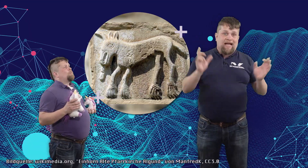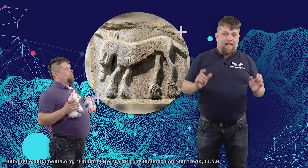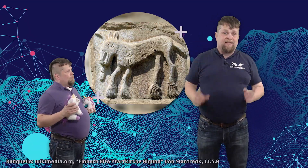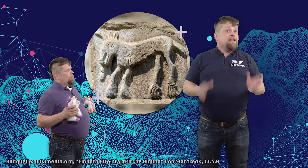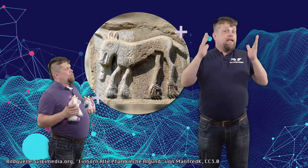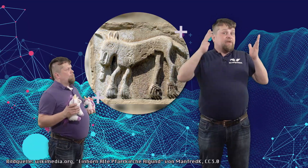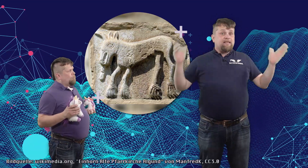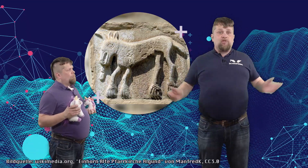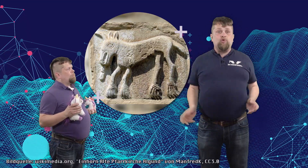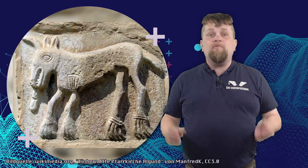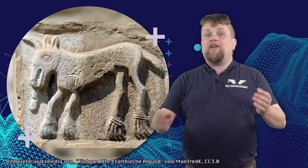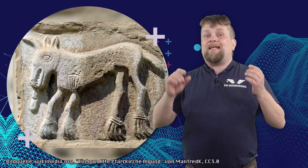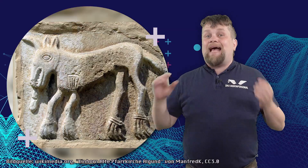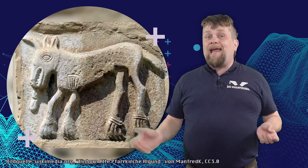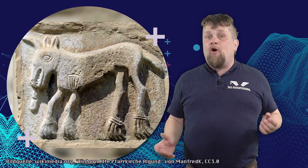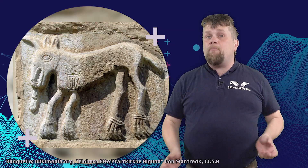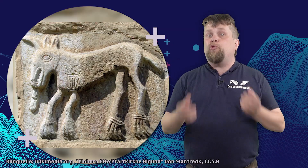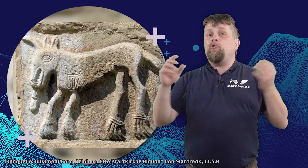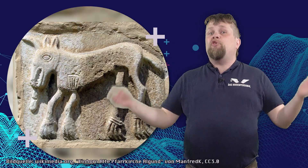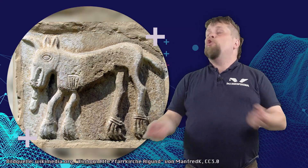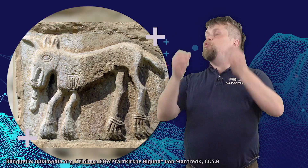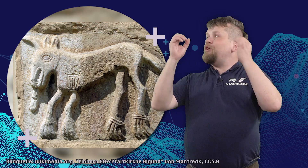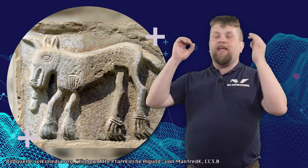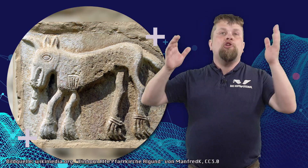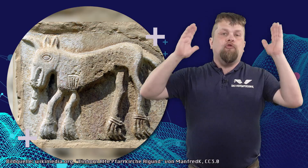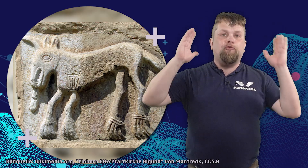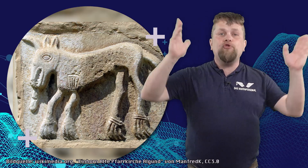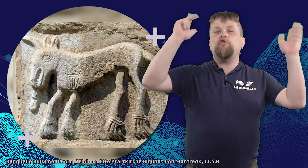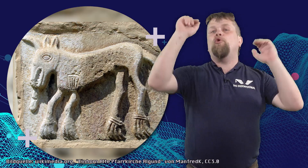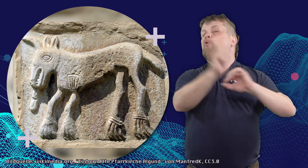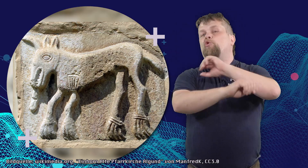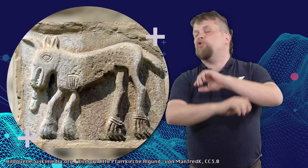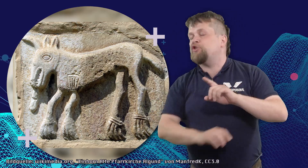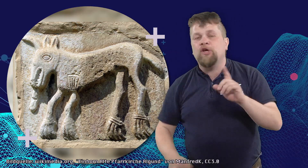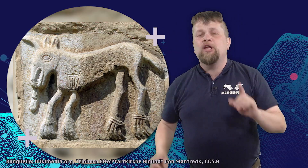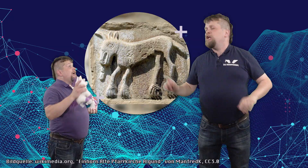Im Christentum wurde das Einhorn berühmt durch den Physiologus.